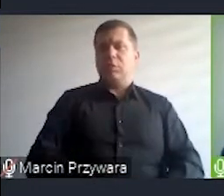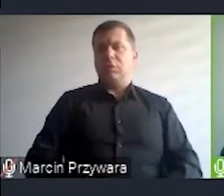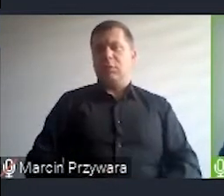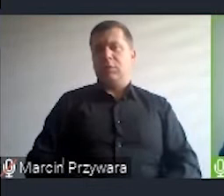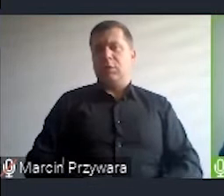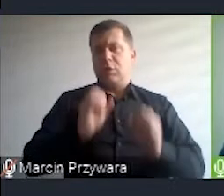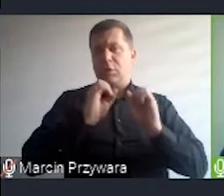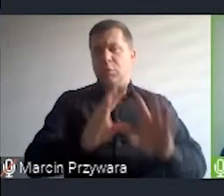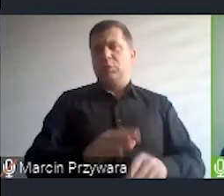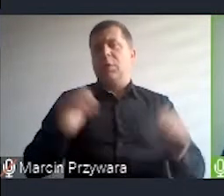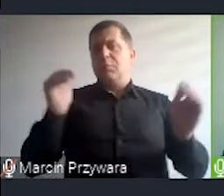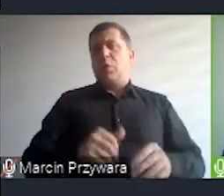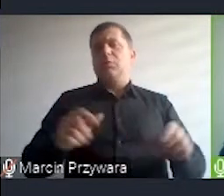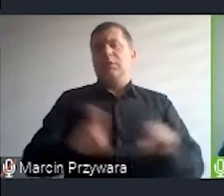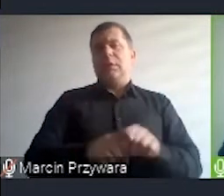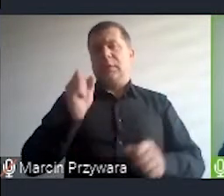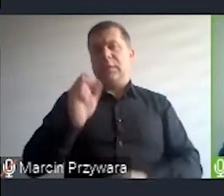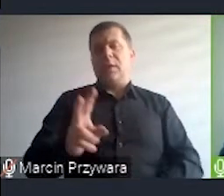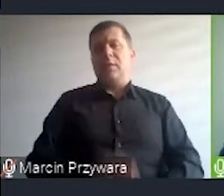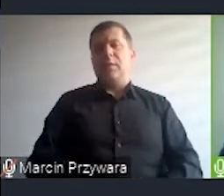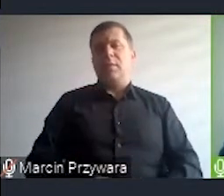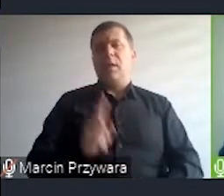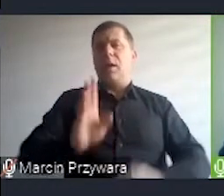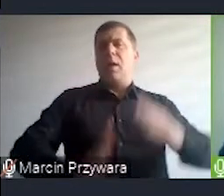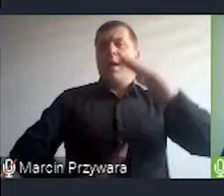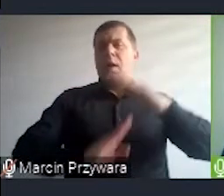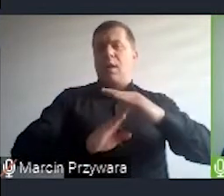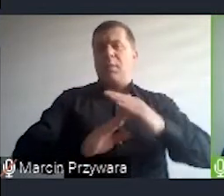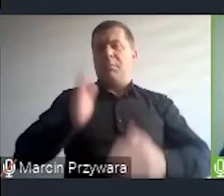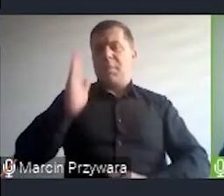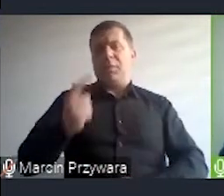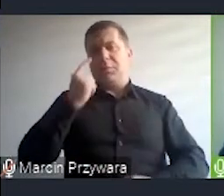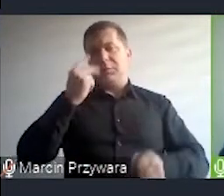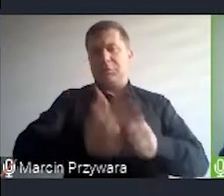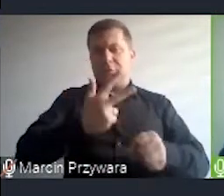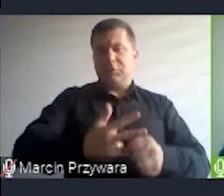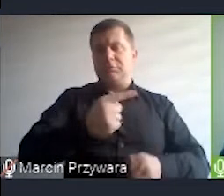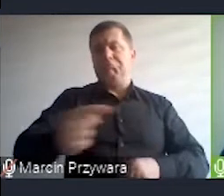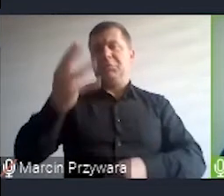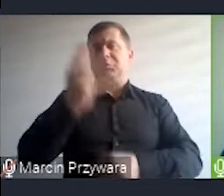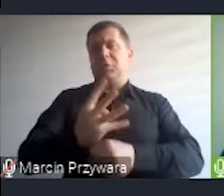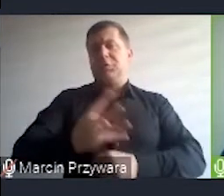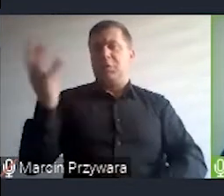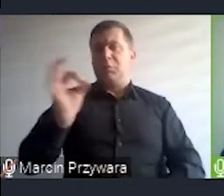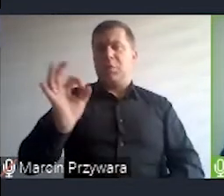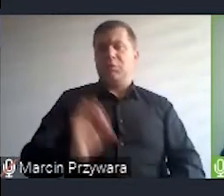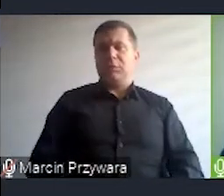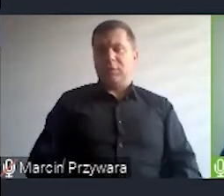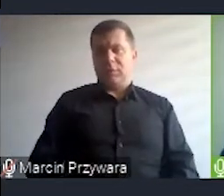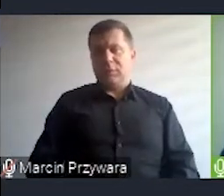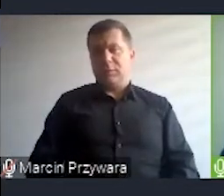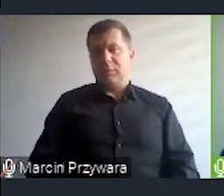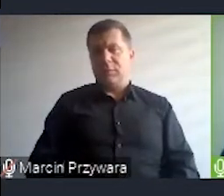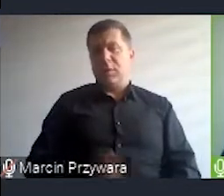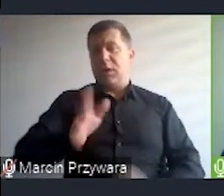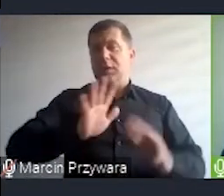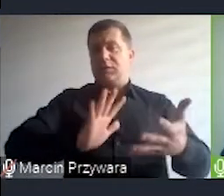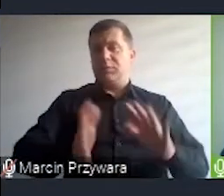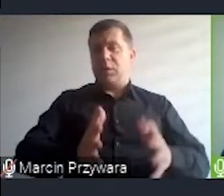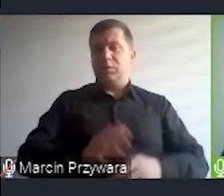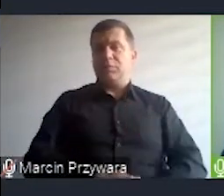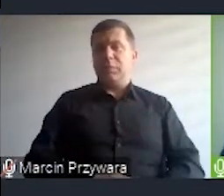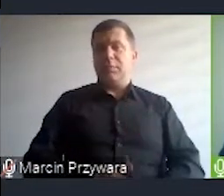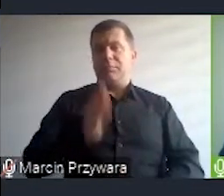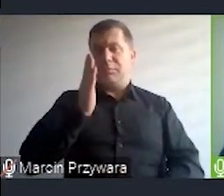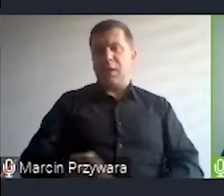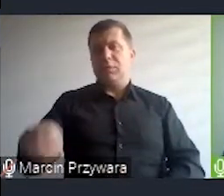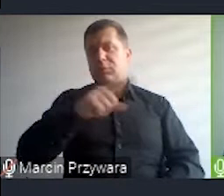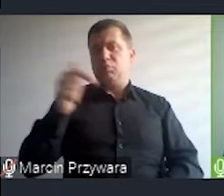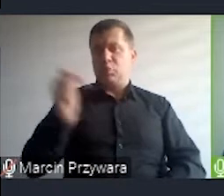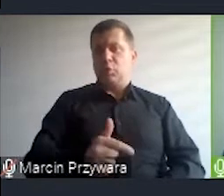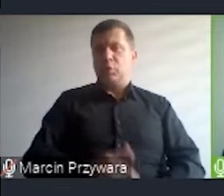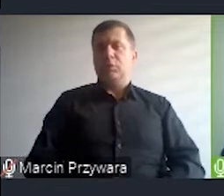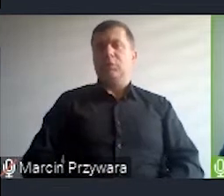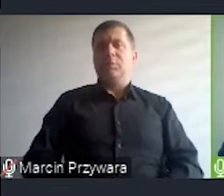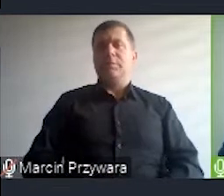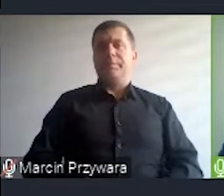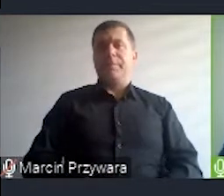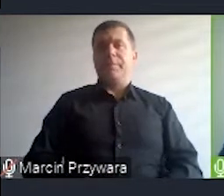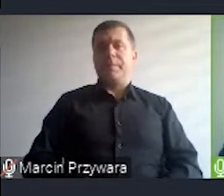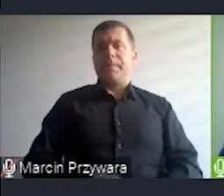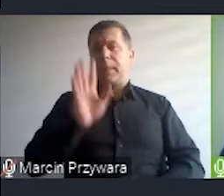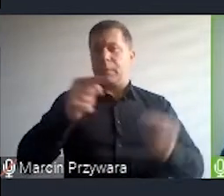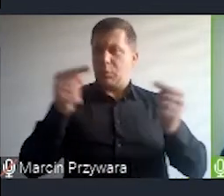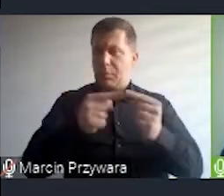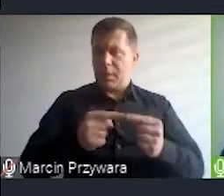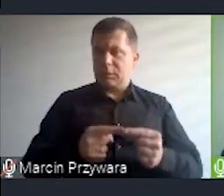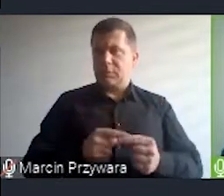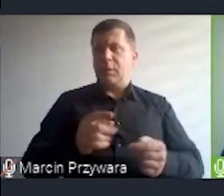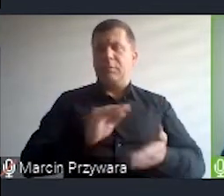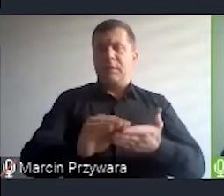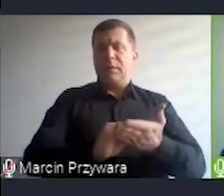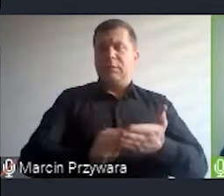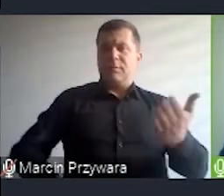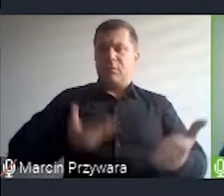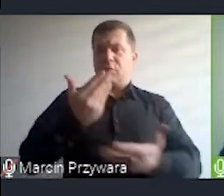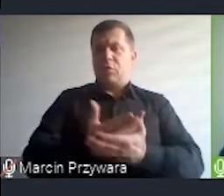mogą się pojawić takie, gdzie ten limit będzie 30-40%. I tym sposobem będziecie Państwo musieli dostosować się pisząc wniosek do tego limitu,